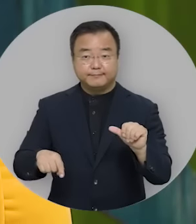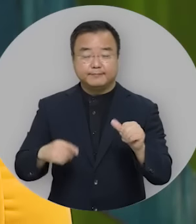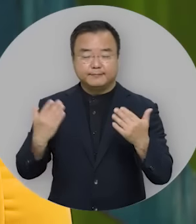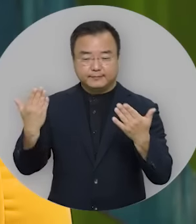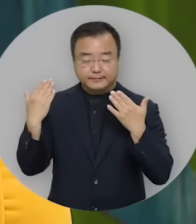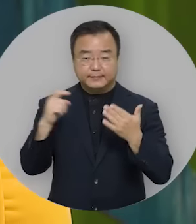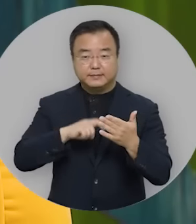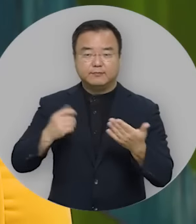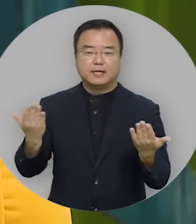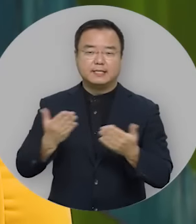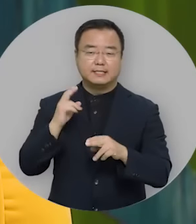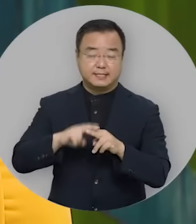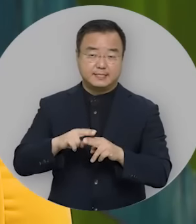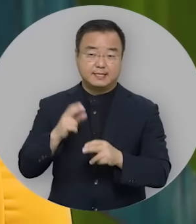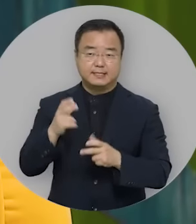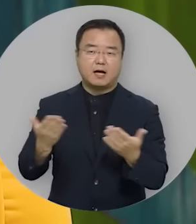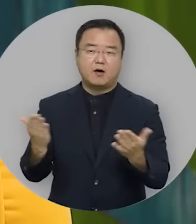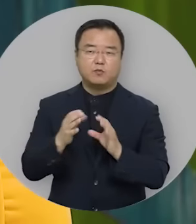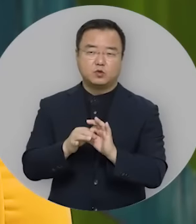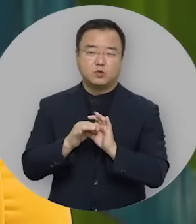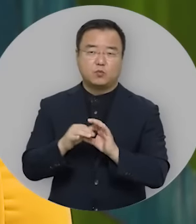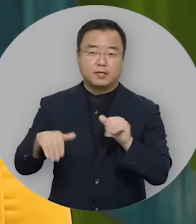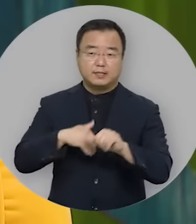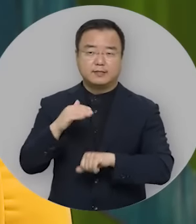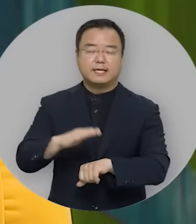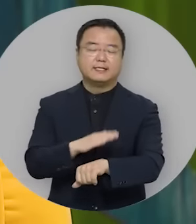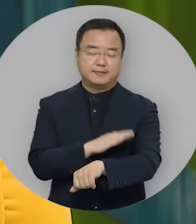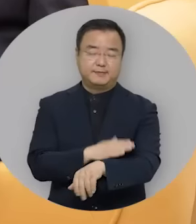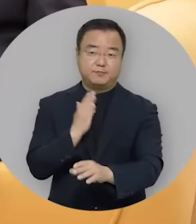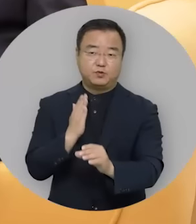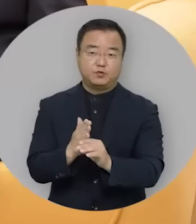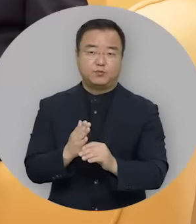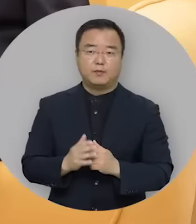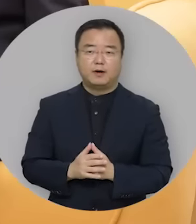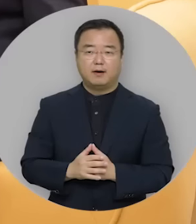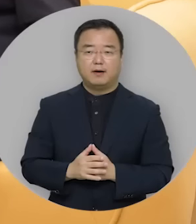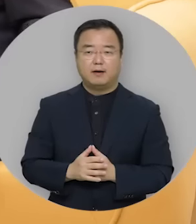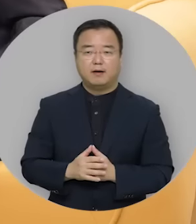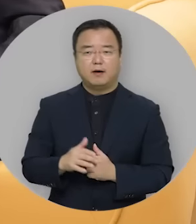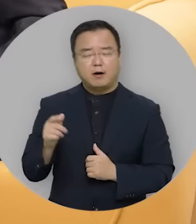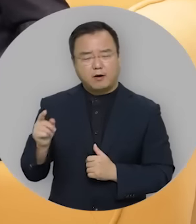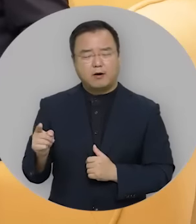학교 내 일자리 사업을 통해서 현장 실습 중입니다. 근데 장관님, 진짜 이 부분이